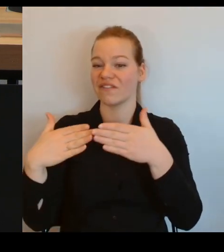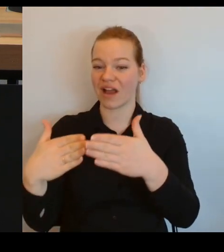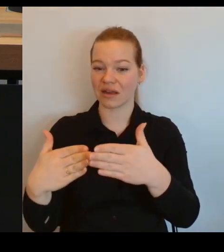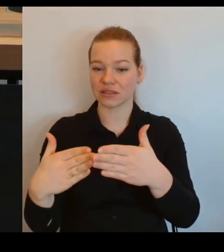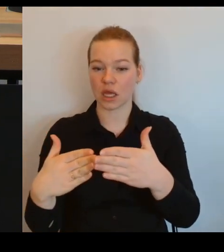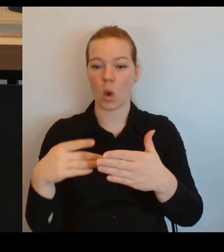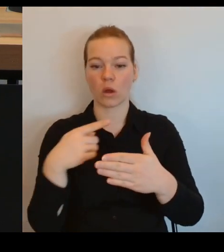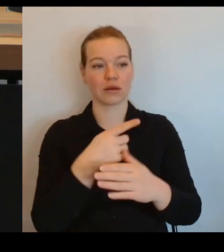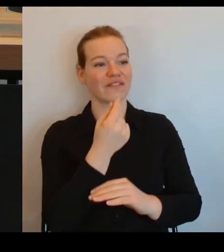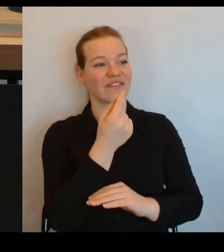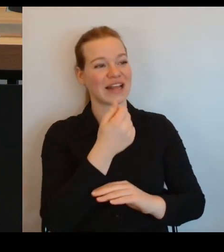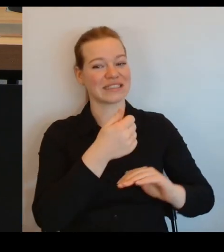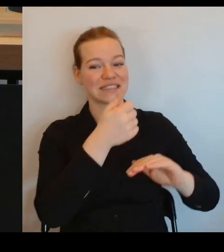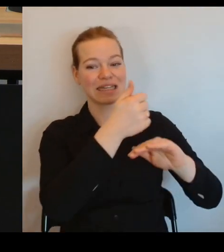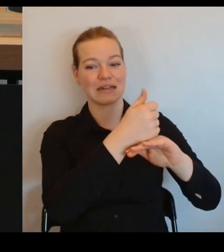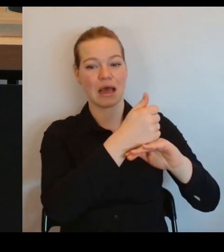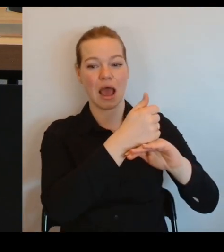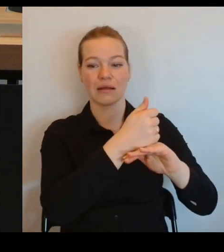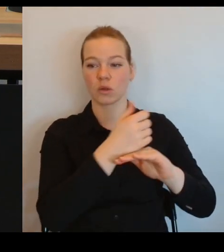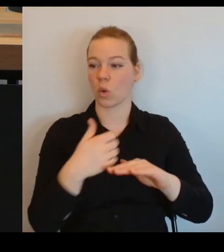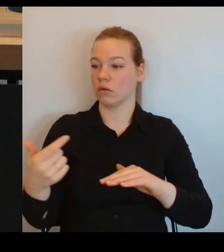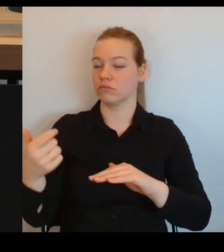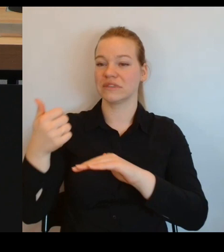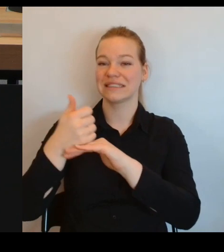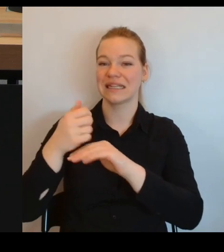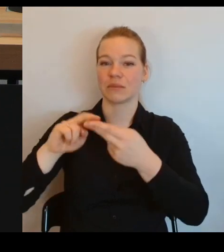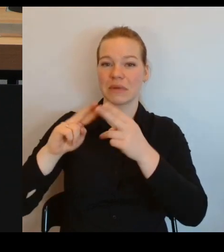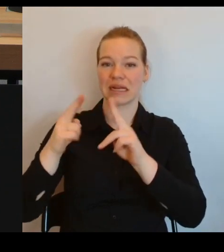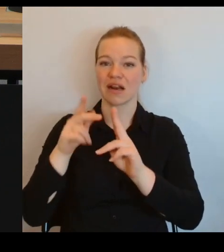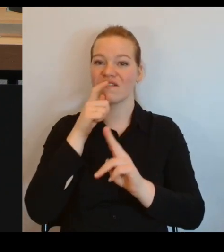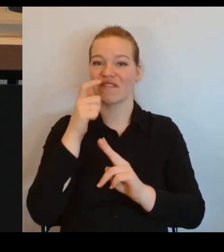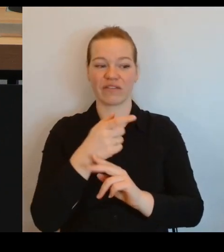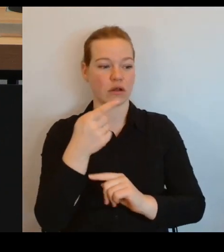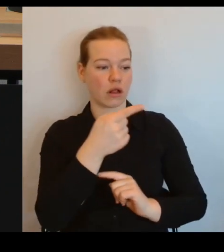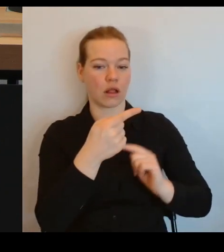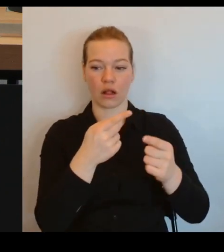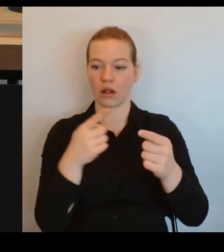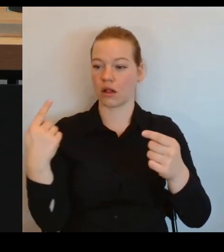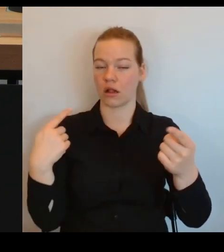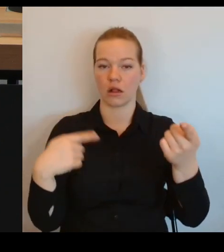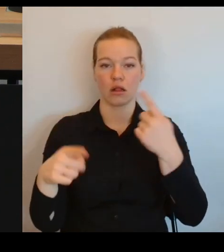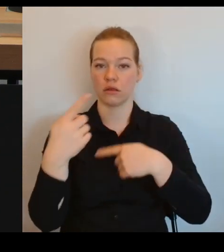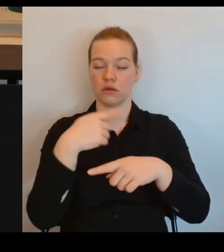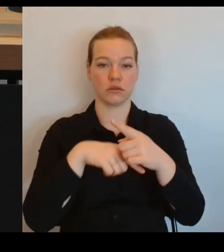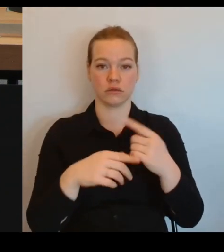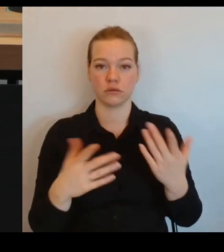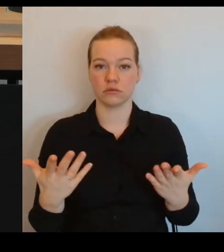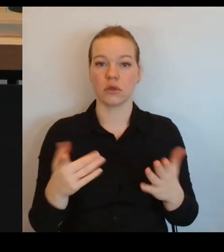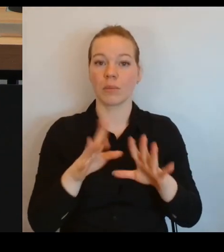Währenddessen ist in der Haushalt svollzug längst entglitten. Und auch wenn sie jetzt wieder runterbeten, dass das alles nur